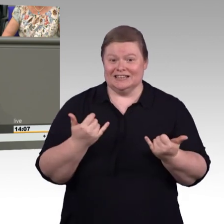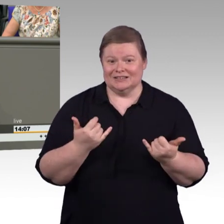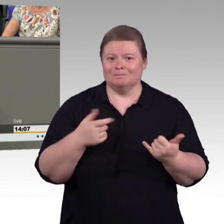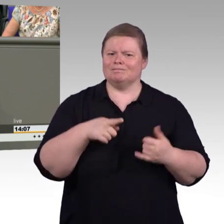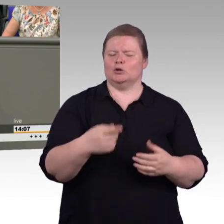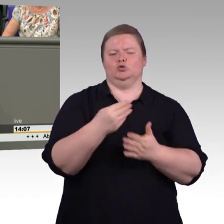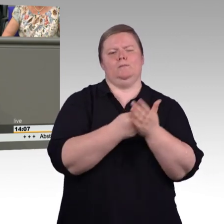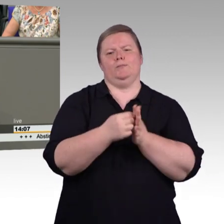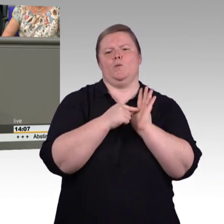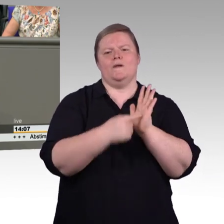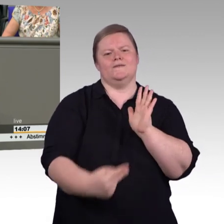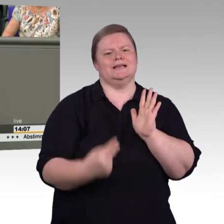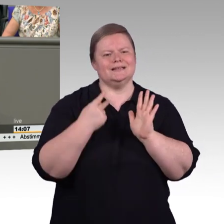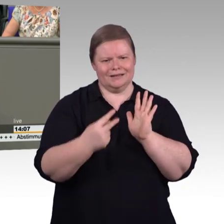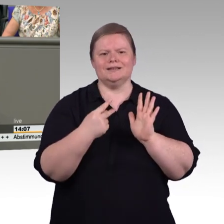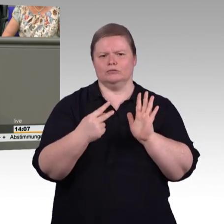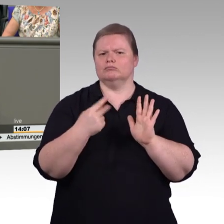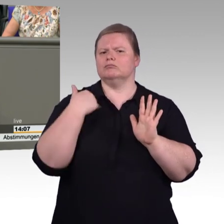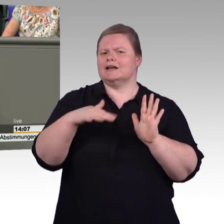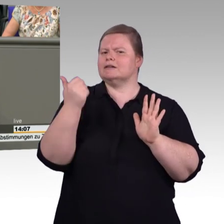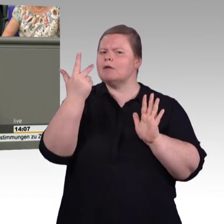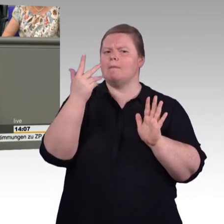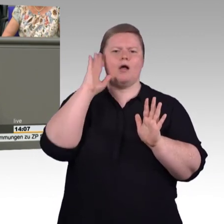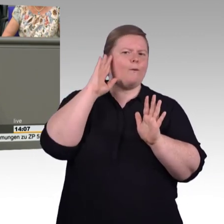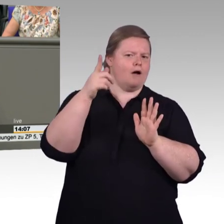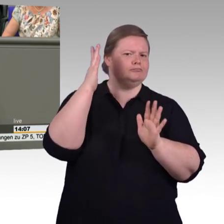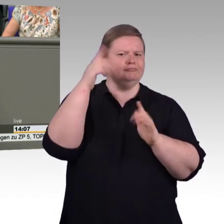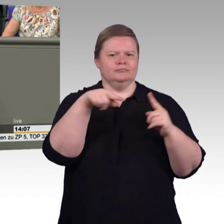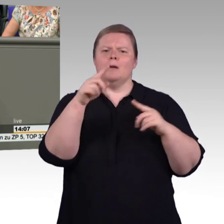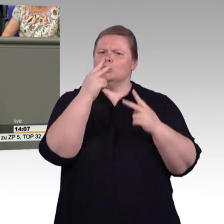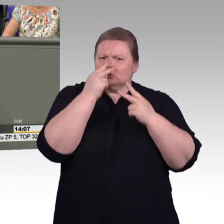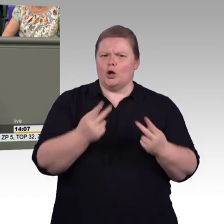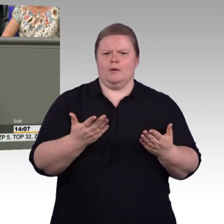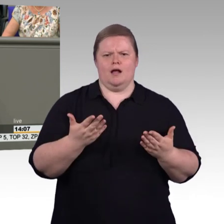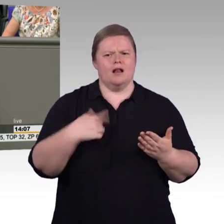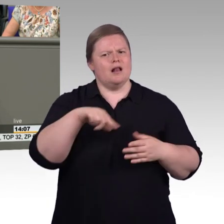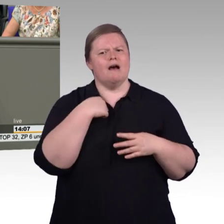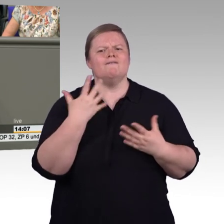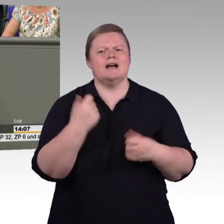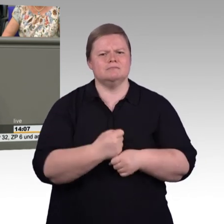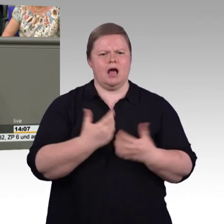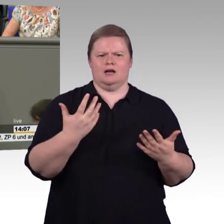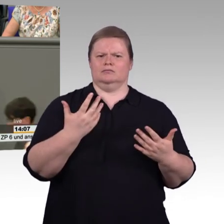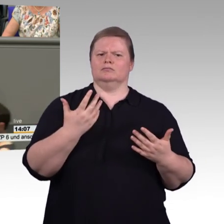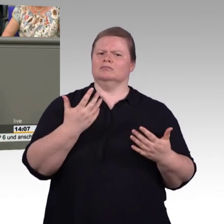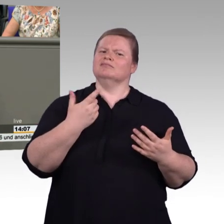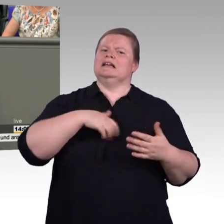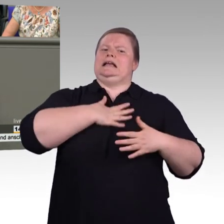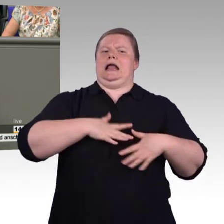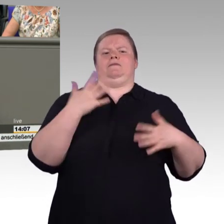die Kindern doch unmittelbar nutzen, wir reden jetzt über Cybergrooming, dass wir da die Strafbarkeit ausweiten, dass wir tatsächliche Angriffspunkte haben,